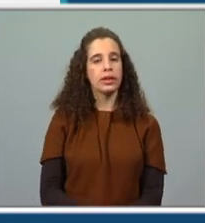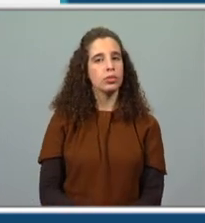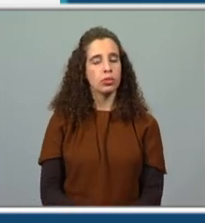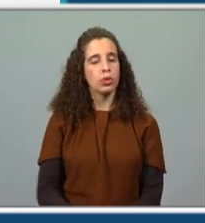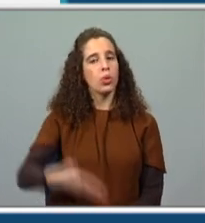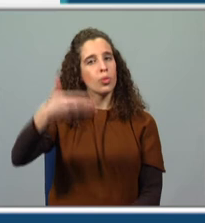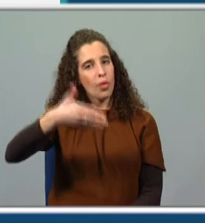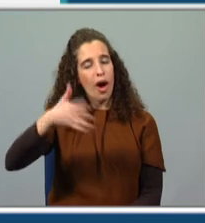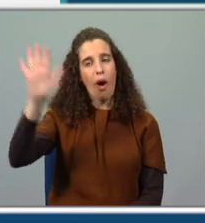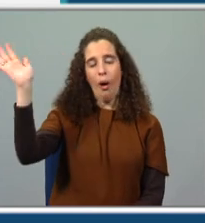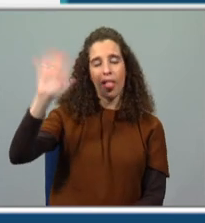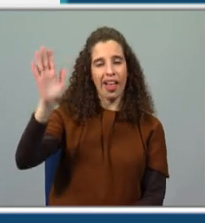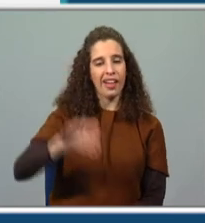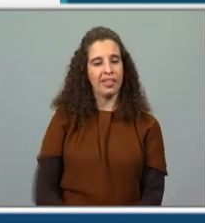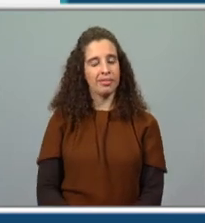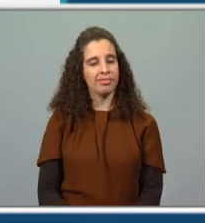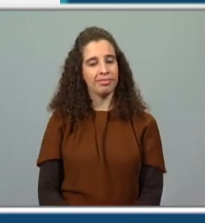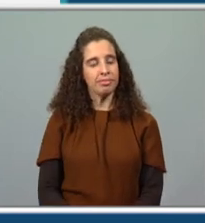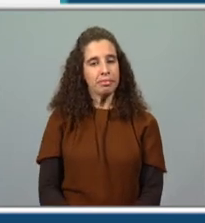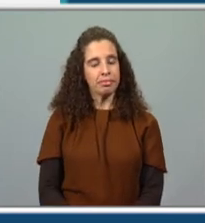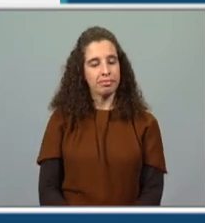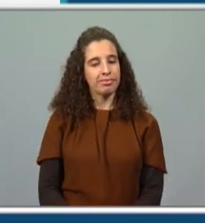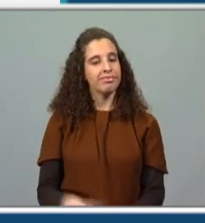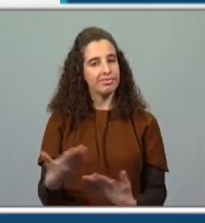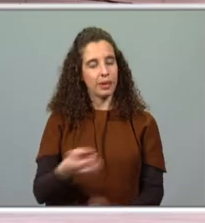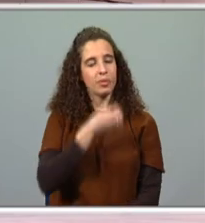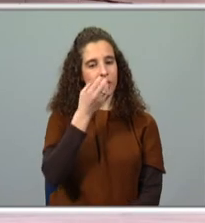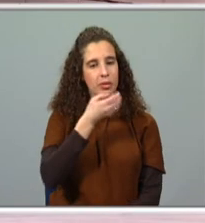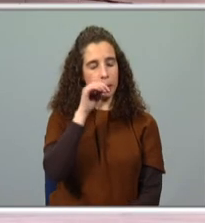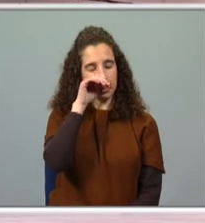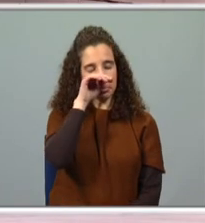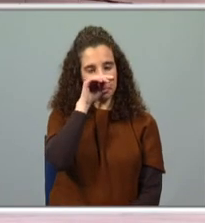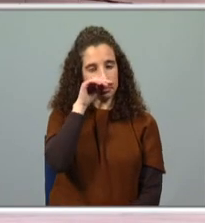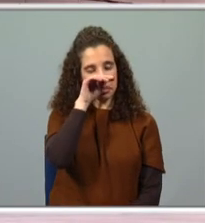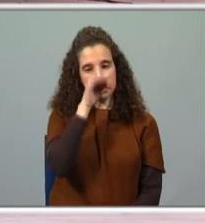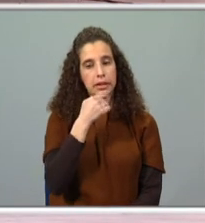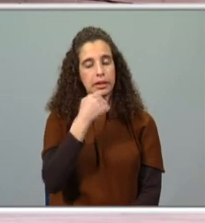Olá ora muito bem então digam conseguiram 你好好吧，然後告訴我你明白了